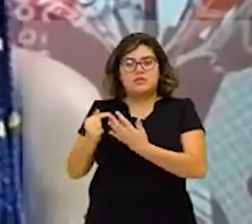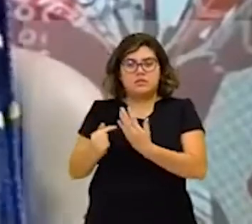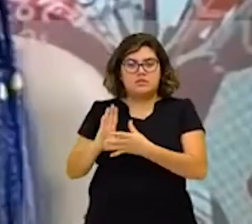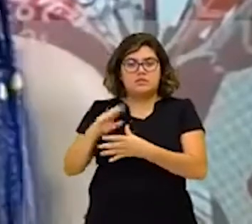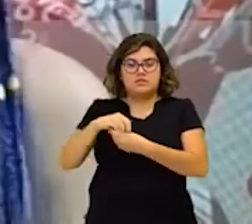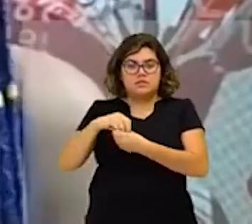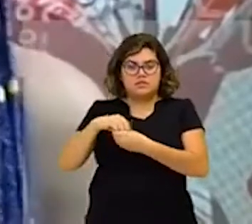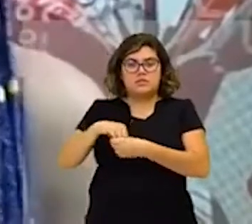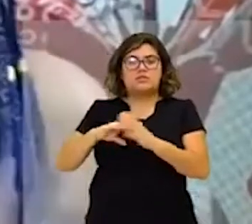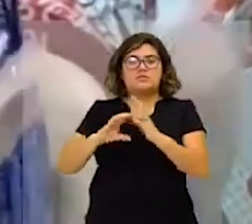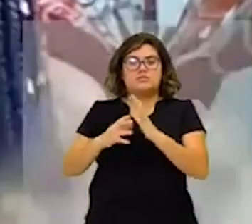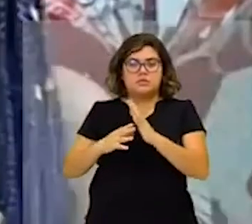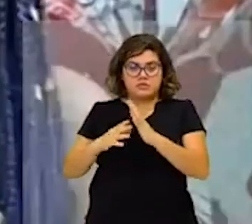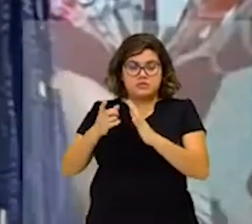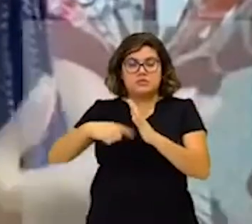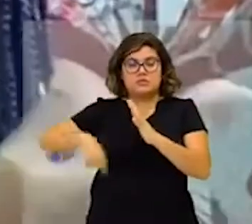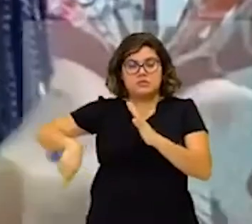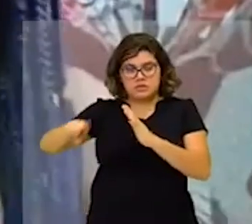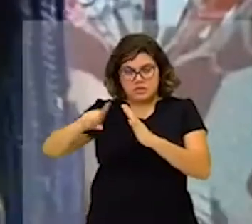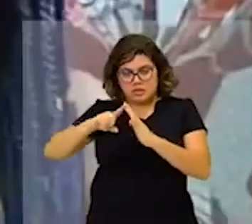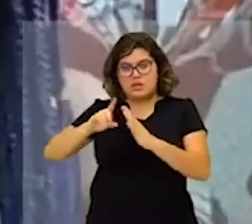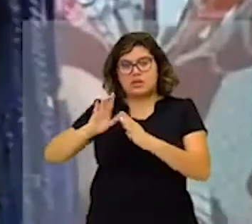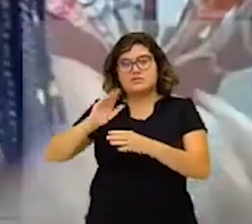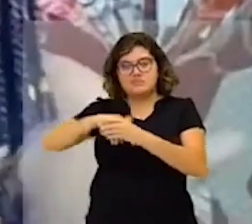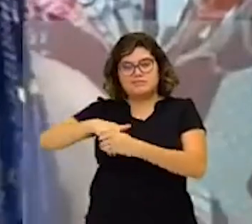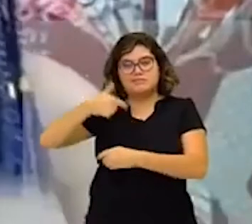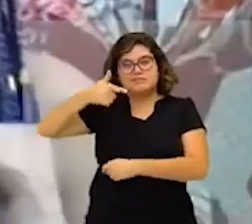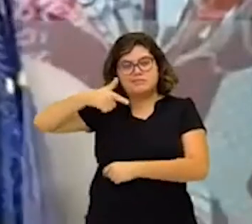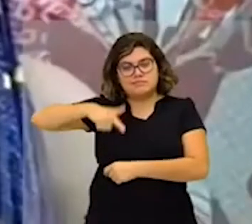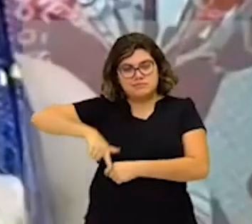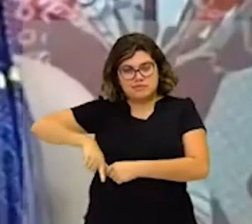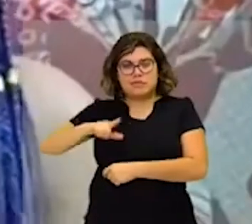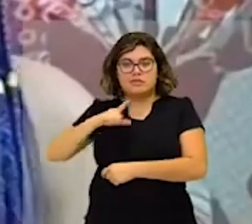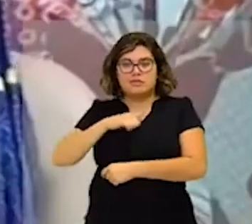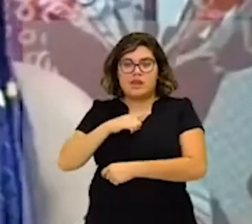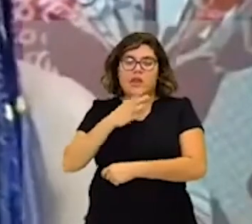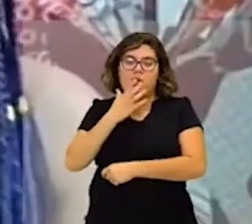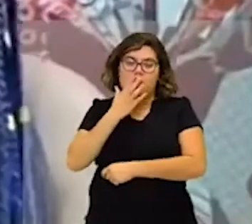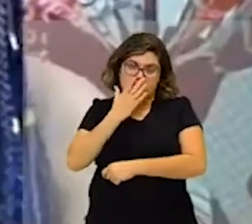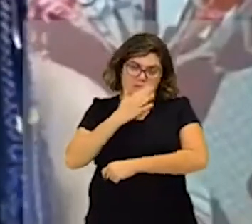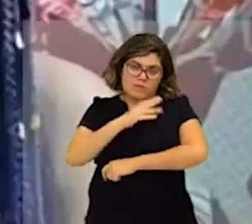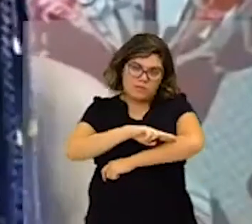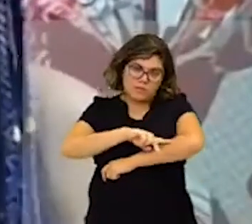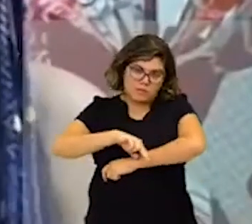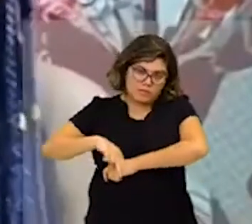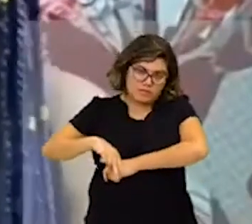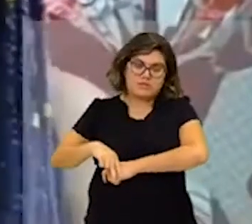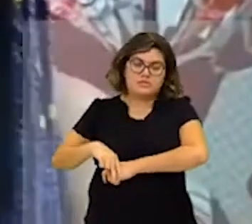para eleições dessas eleições Elas têm cor e gênero então quando é a questão de financiamento